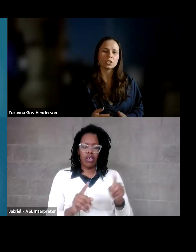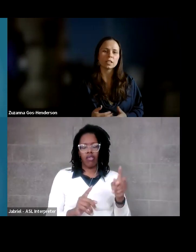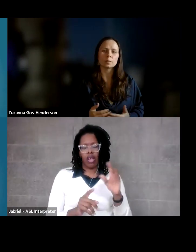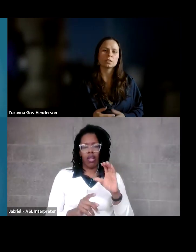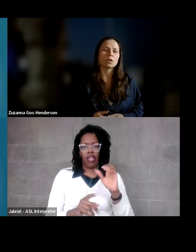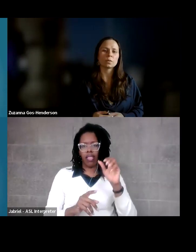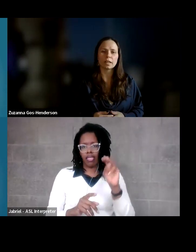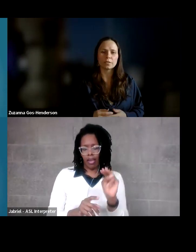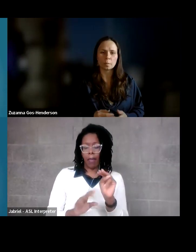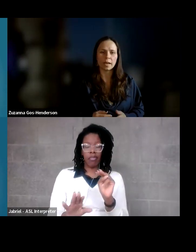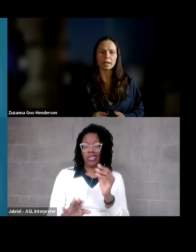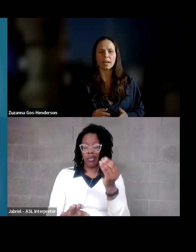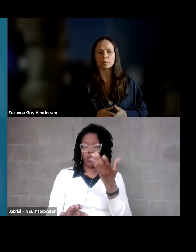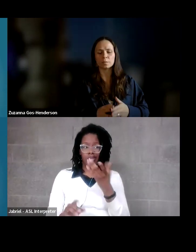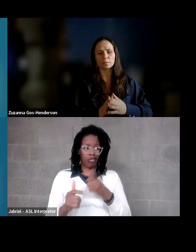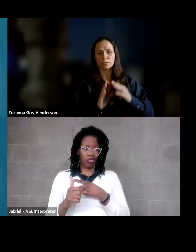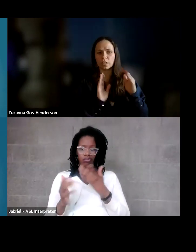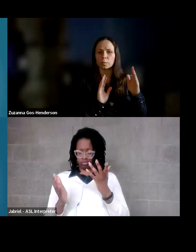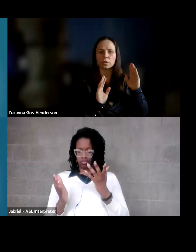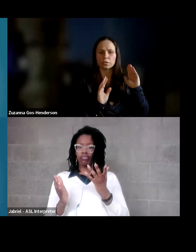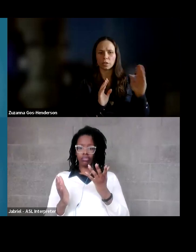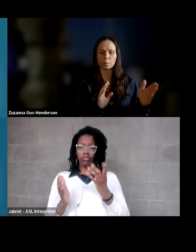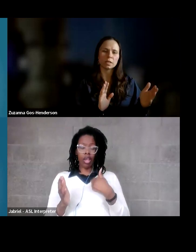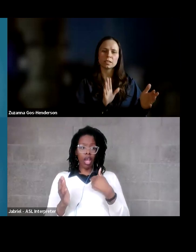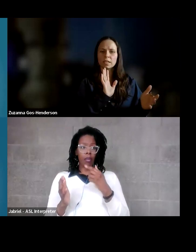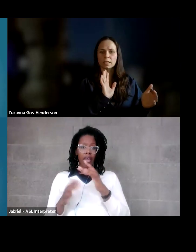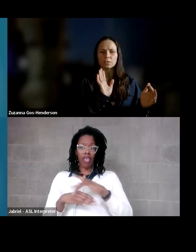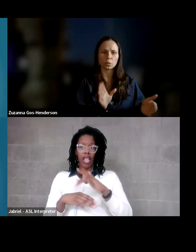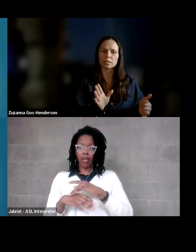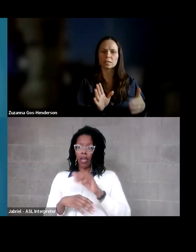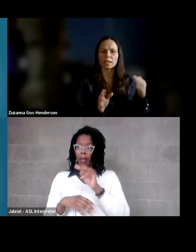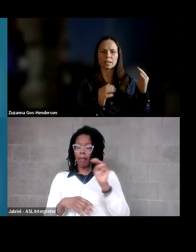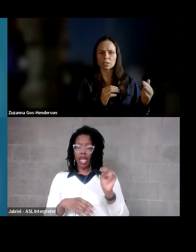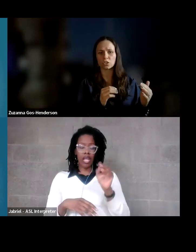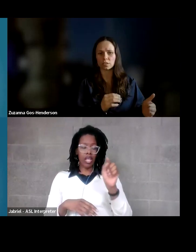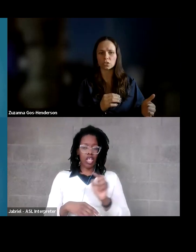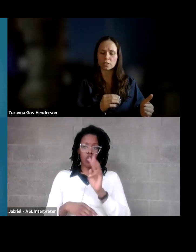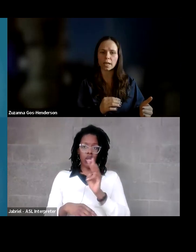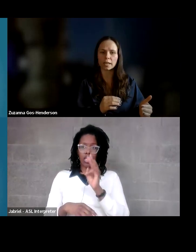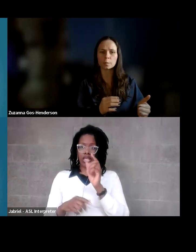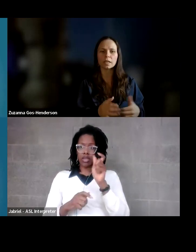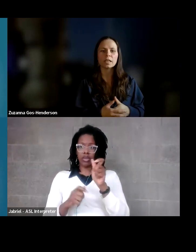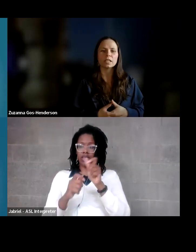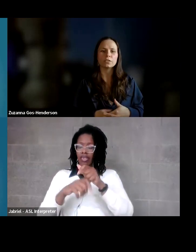y me informó de inmediato. Estoy disponible de lunes a miércoles a tal hora,